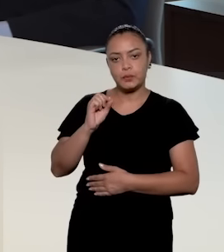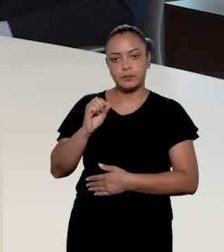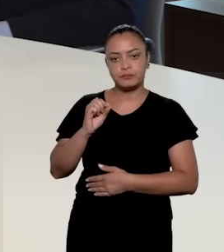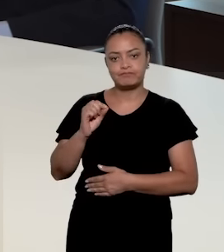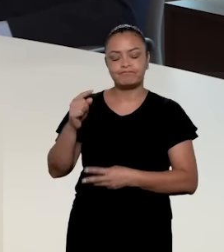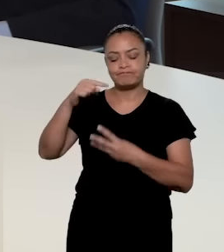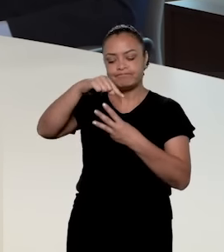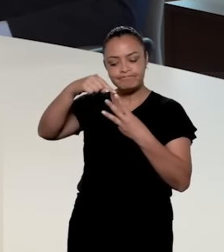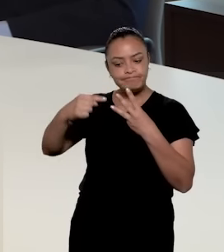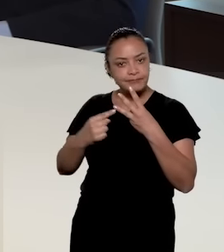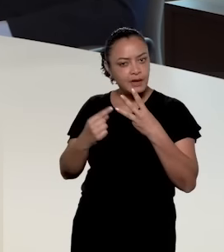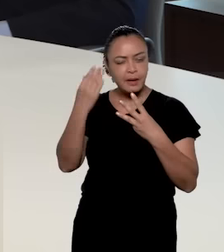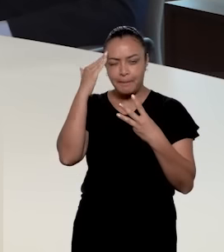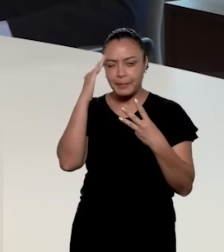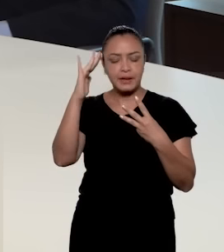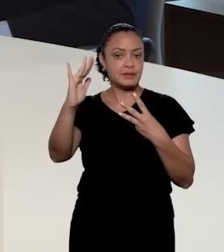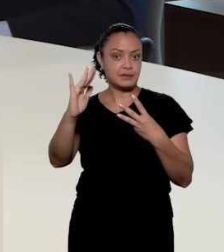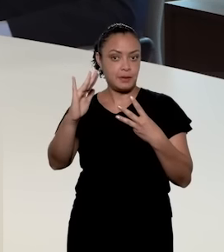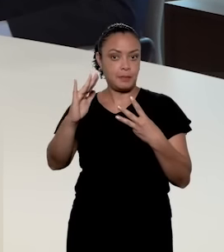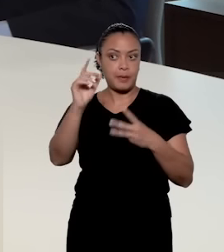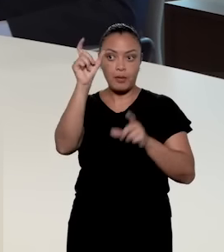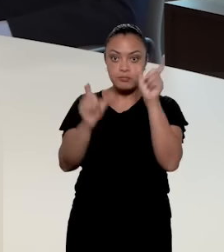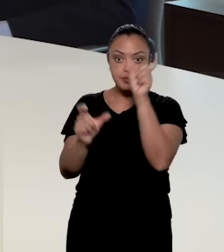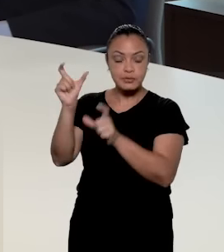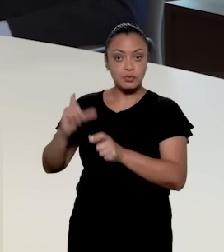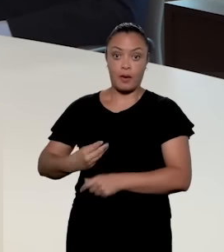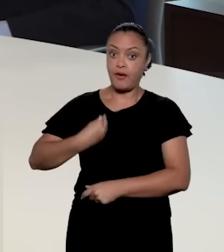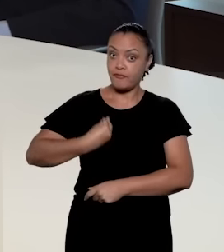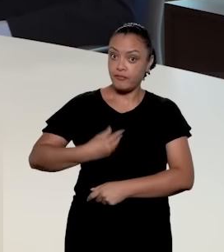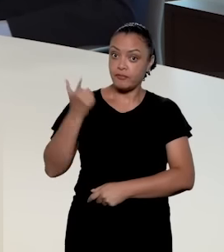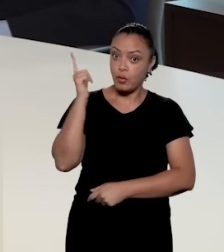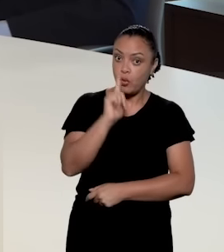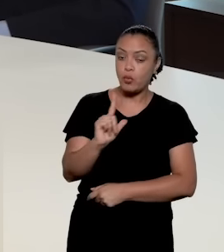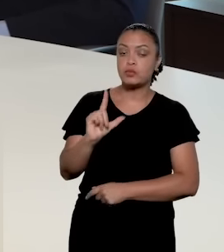principais questões para sobrevivência de toda pessoa hoje no planeta seriam: